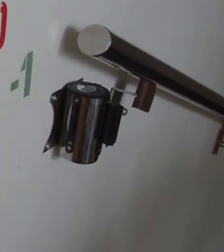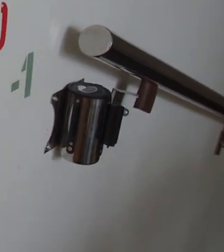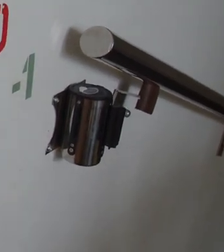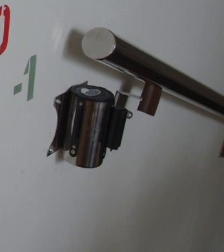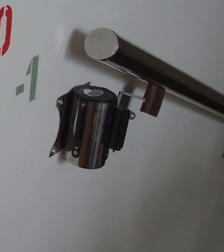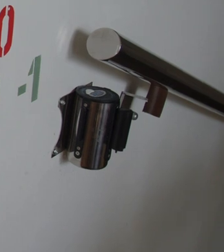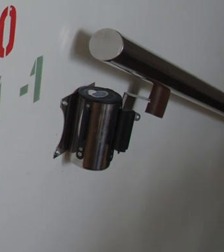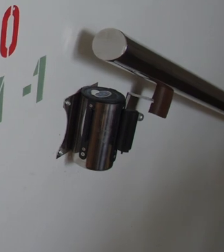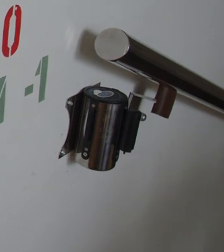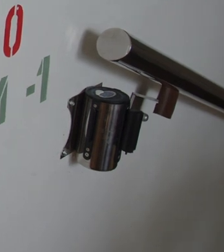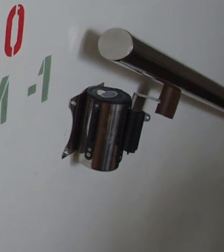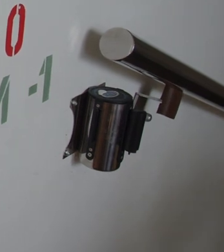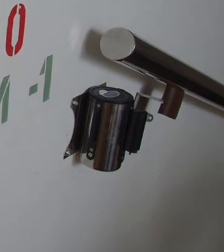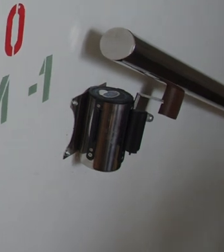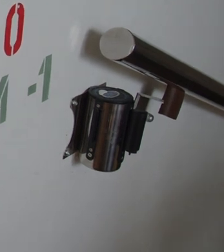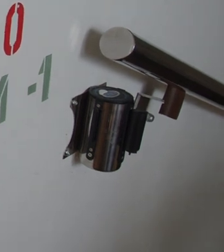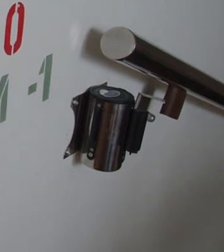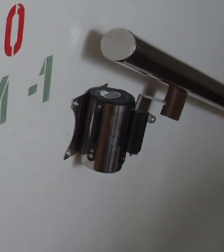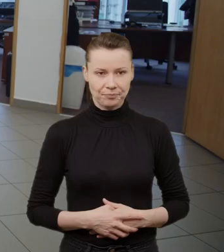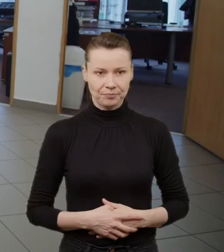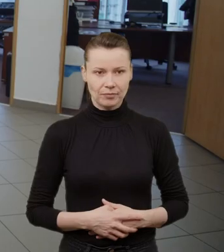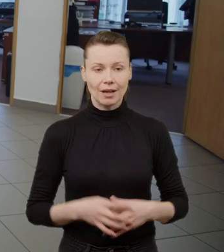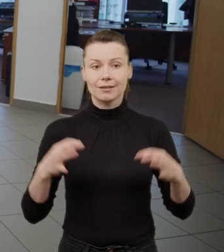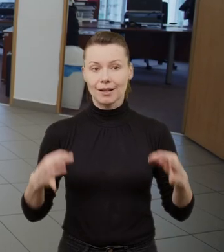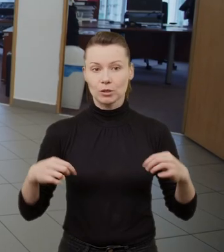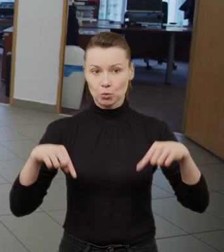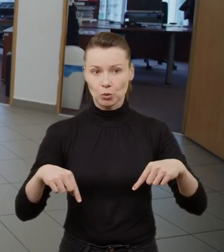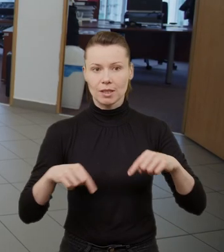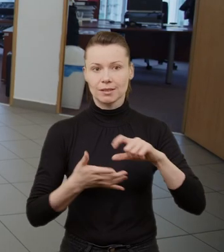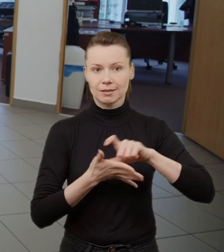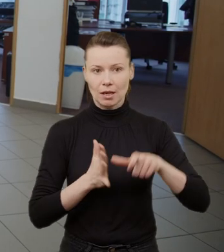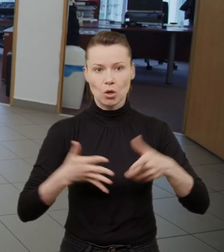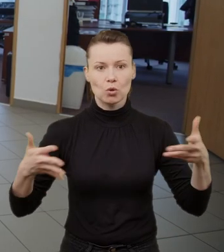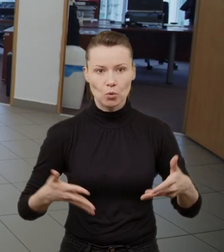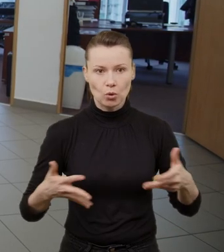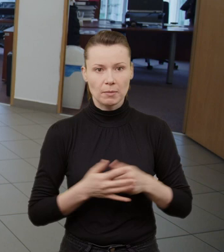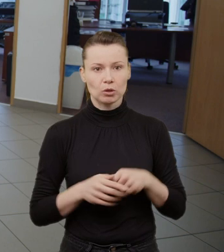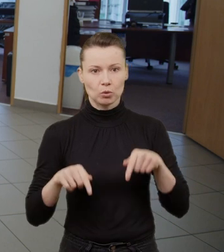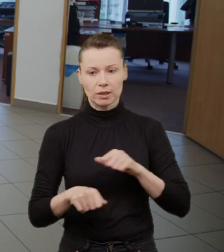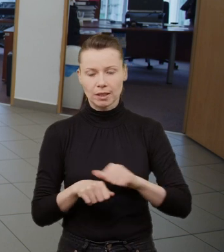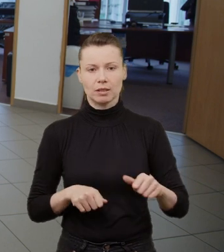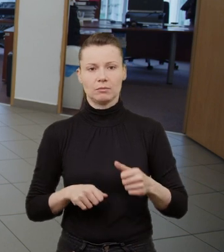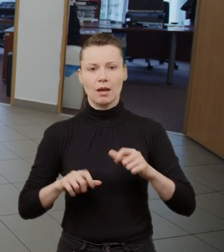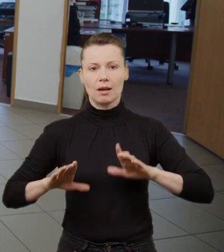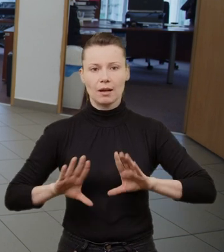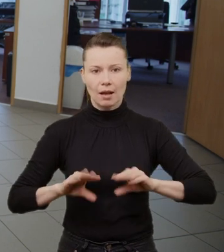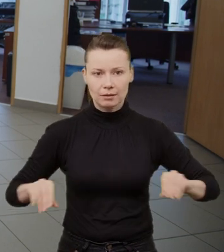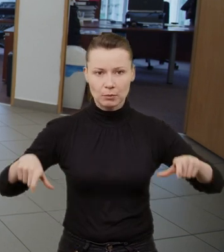poziom +2 – sala warsztatowa, kolor niebieski. Rafał: Teraz jesteśmy w sali klubowej. Tu znajdują się kanapy i stoliki.